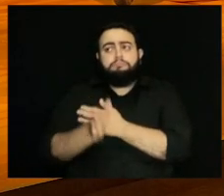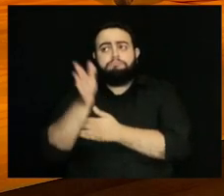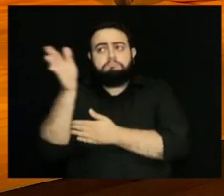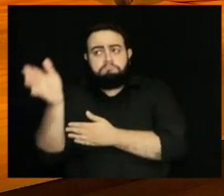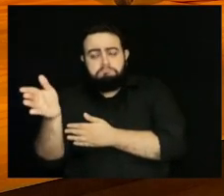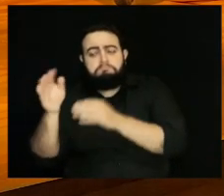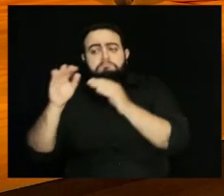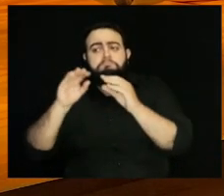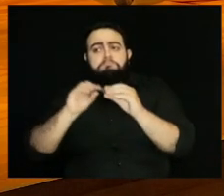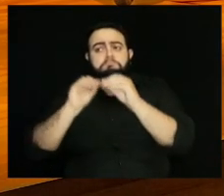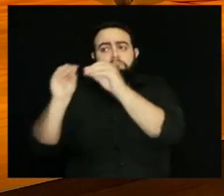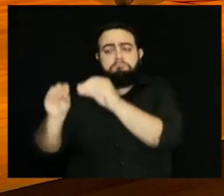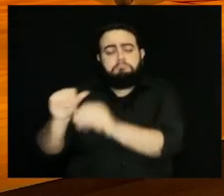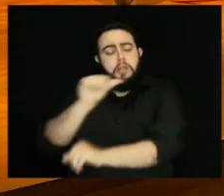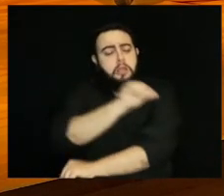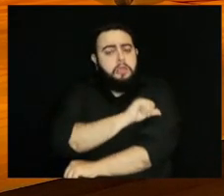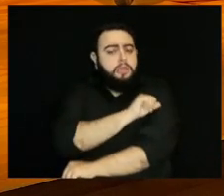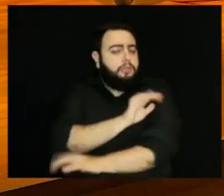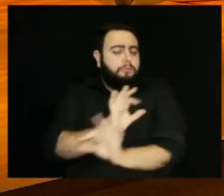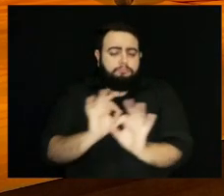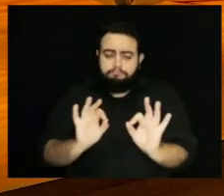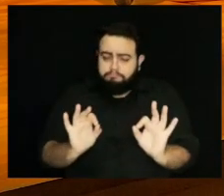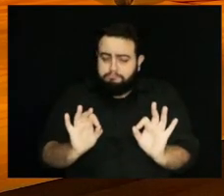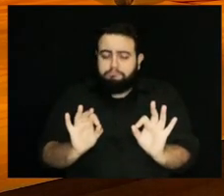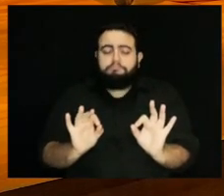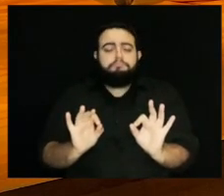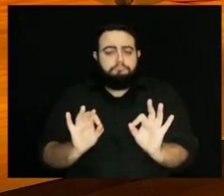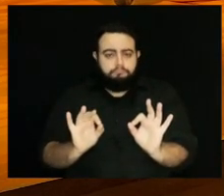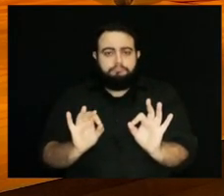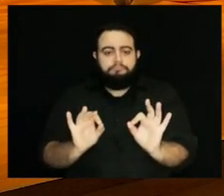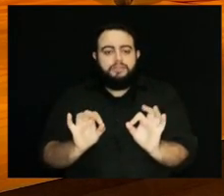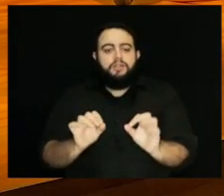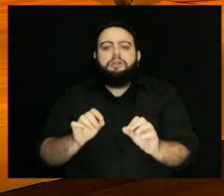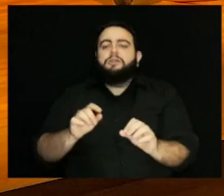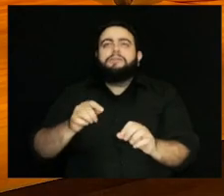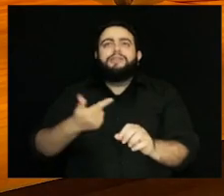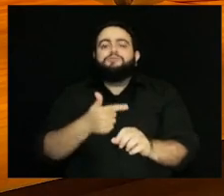tocava nenhum instrumento harmônico e compunha aquelas músicas inacreditáveis só dentro da